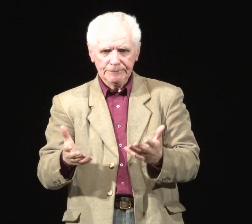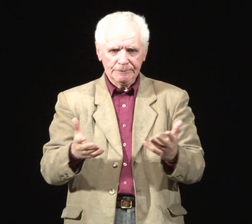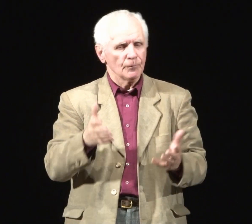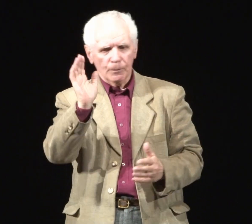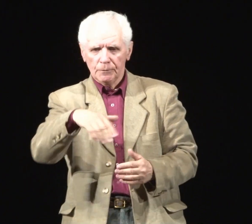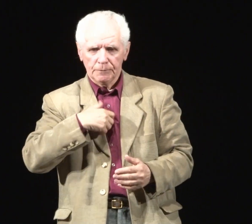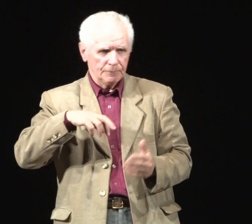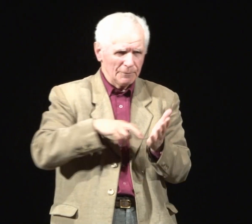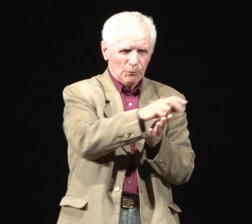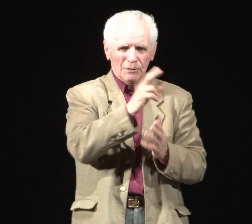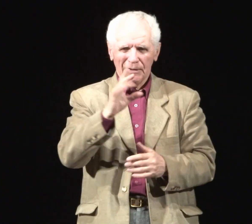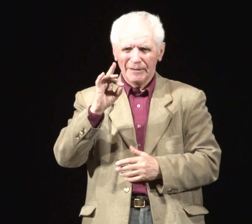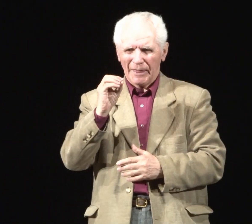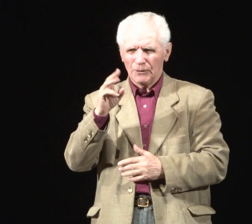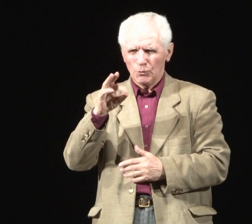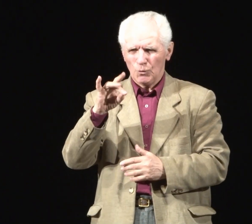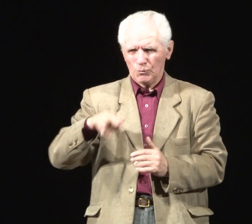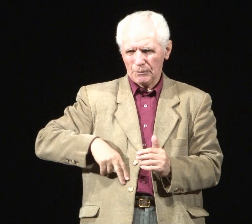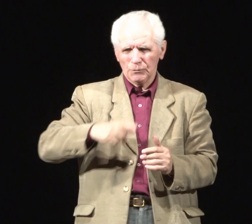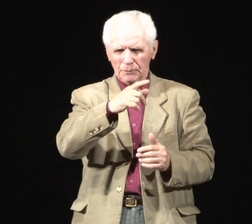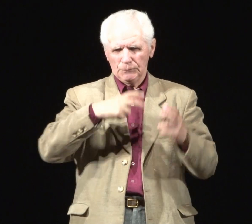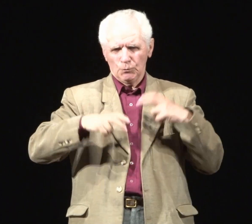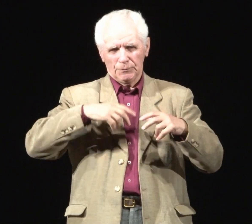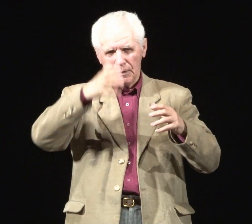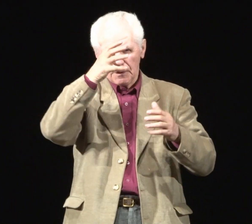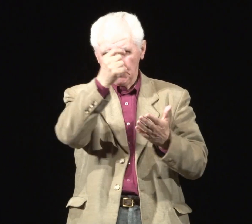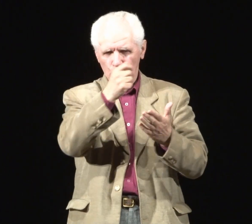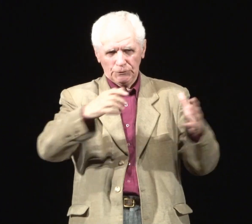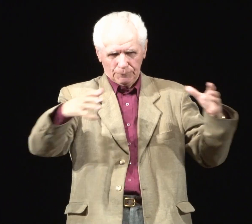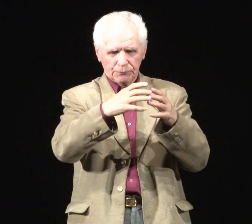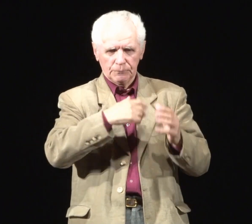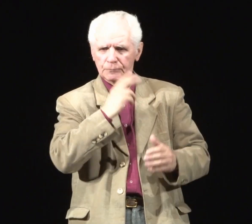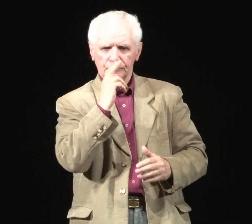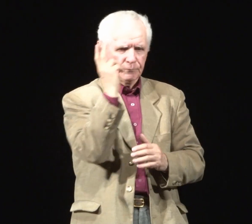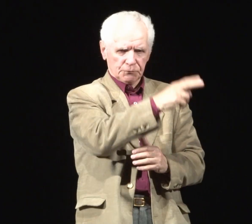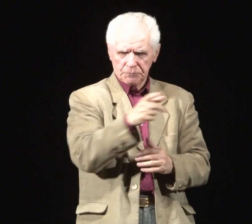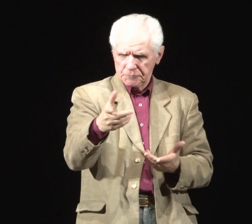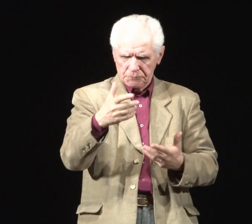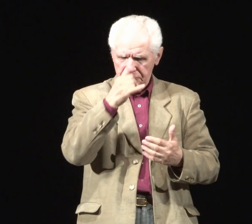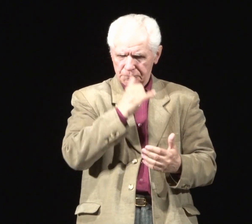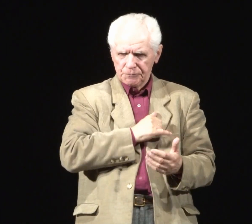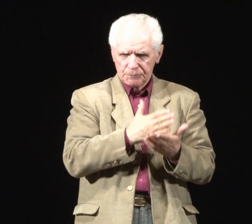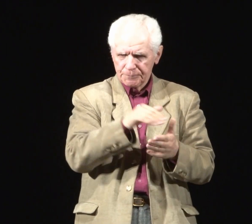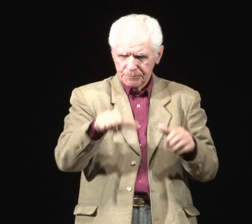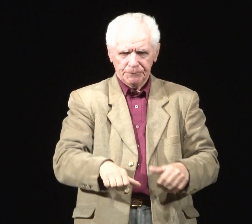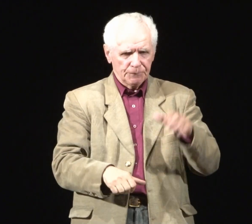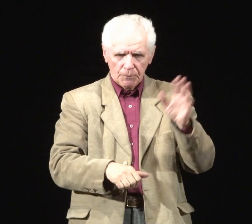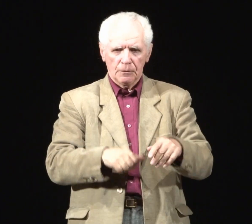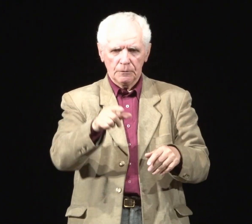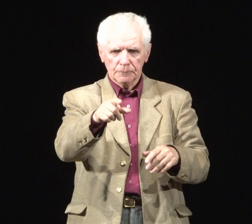Пошел к ректору, спросил, почему мне не дают учиться на архитектора